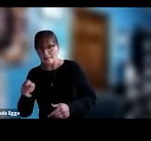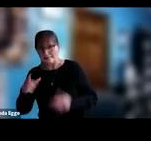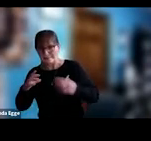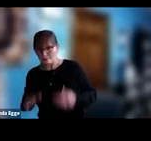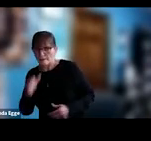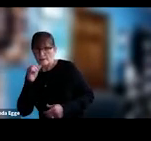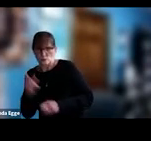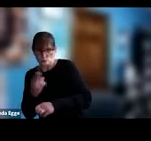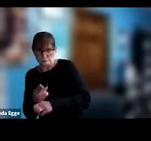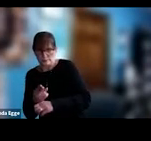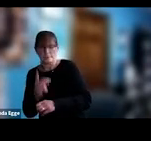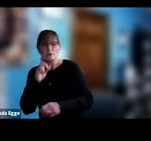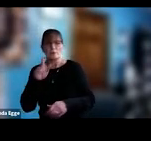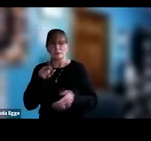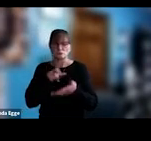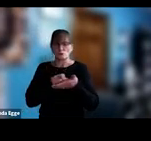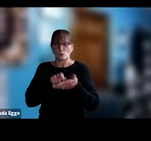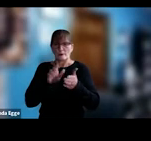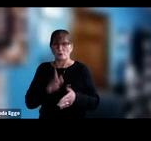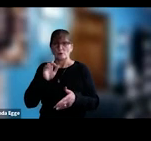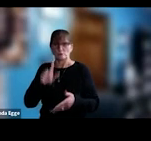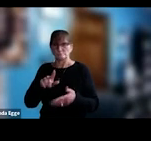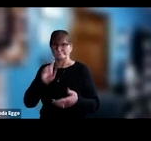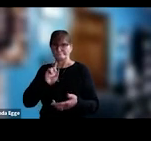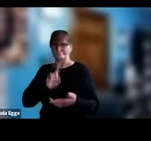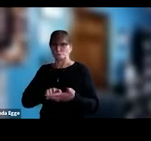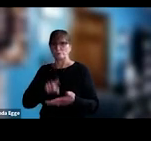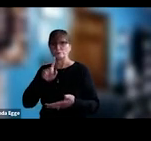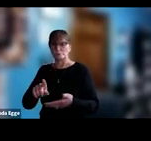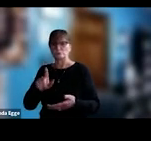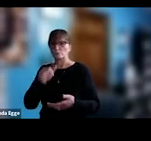Ella dice: "Esta redactora fue testigo de la ausencia de consumo de metanfetamina. Era evidente que ella sentía un dolor extremo